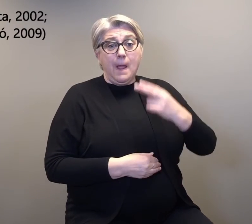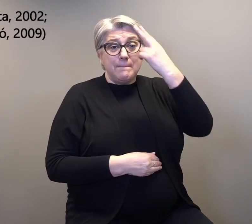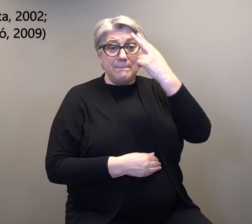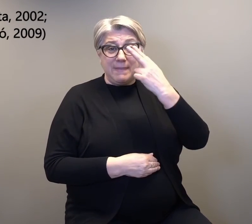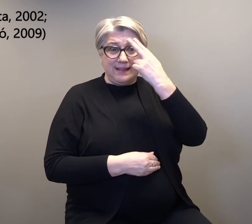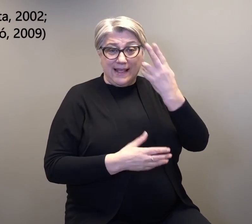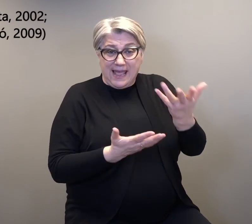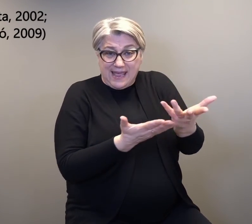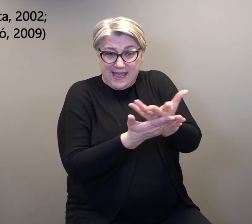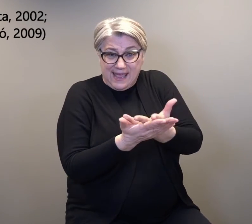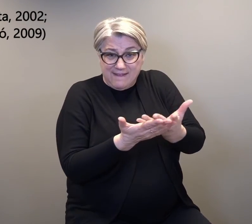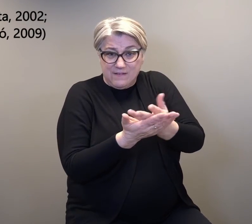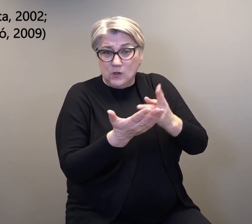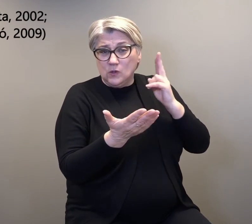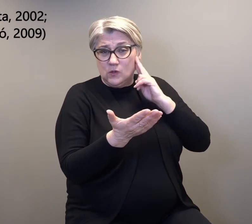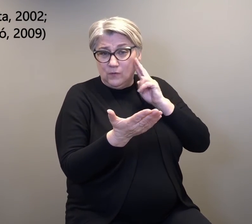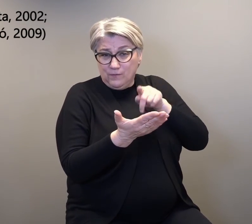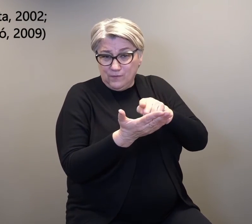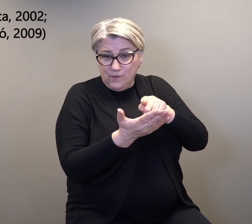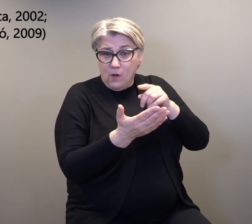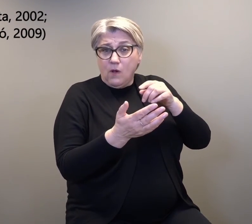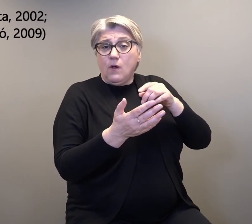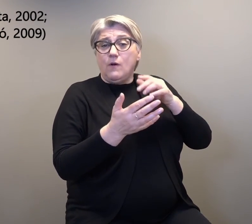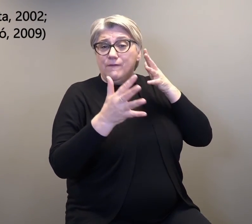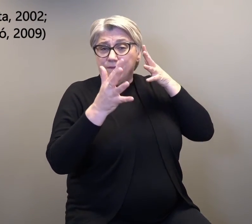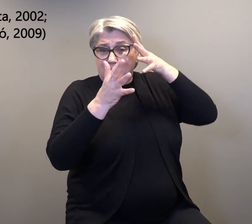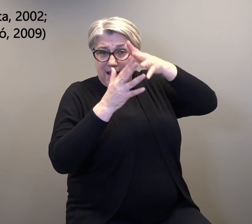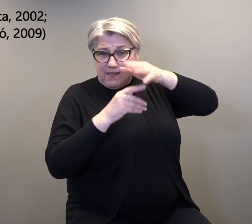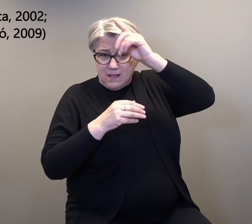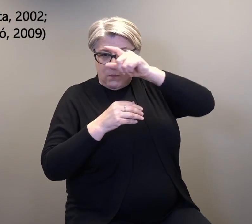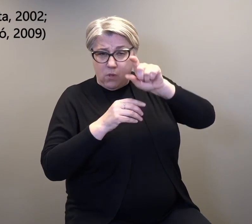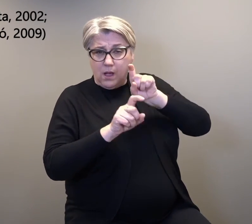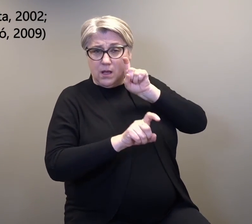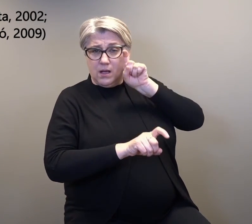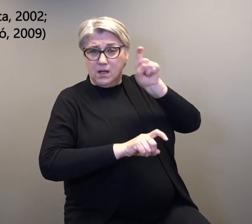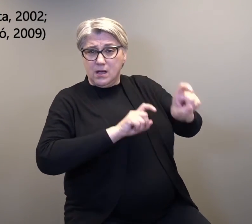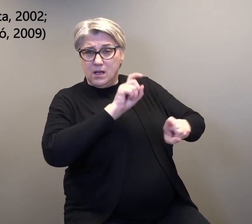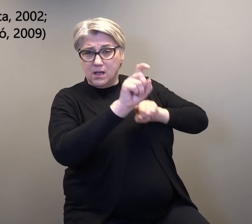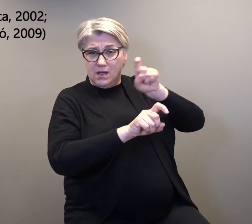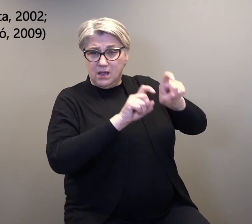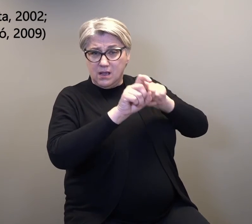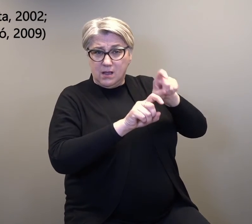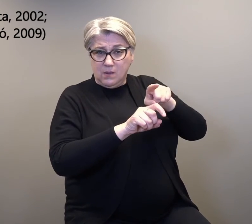Menntakerfi döff hefur verið gagnrýnt harðlega af fræðimönnum sem hafa